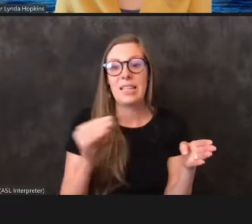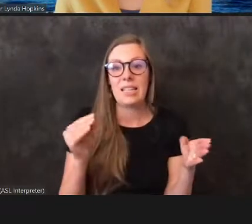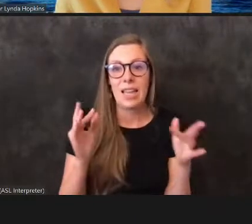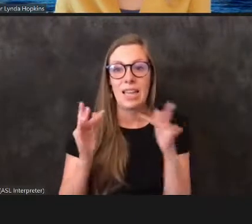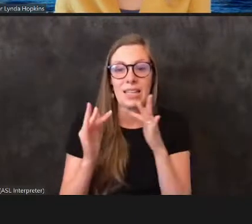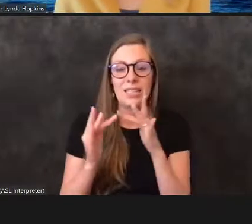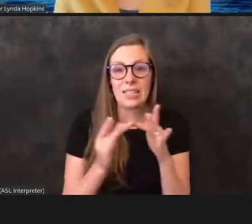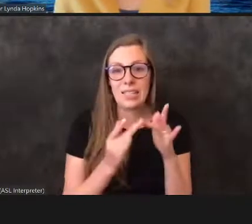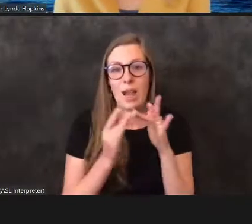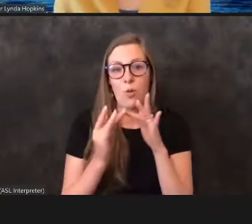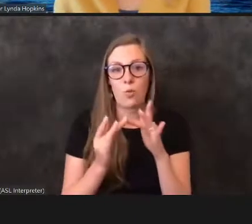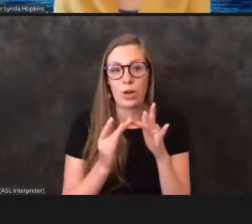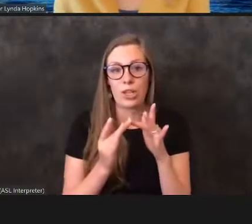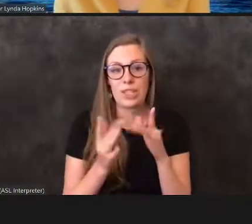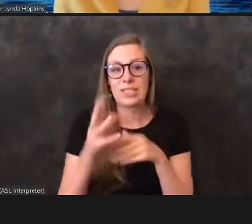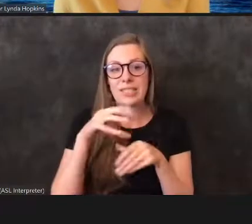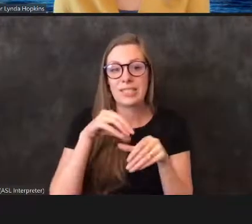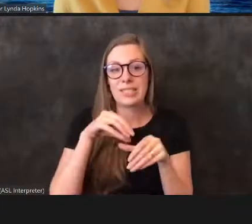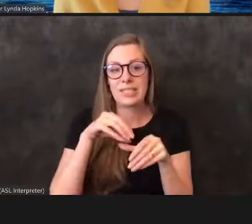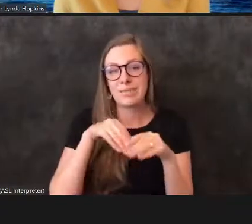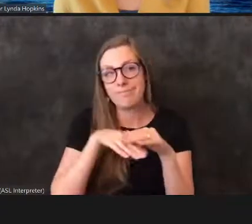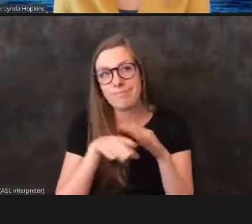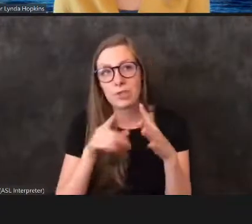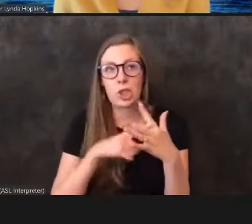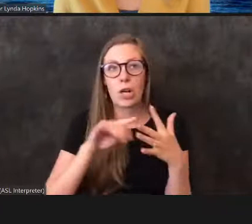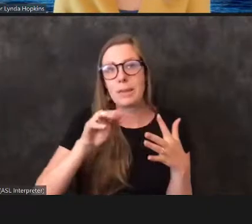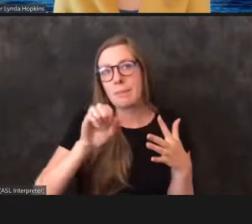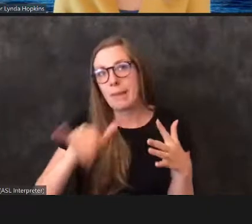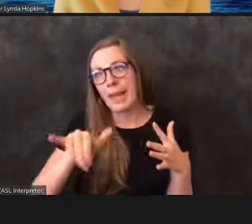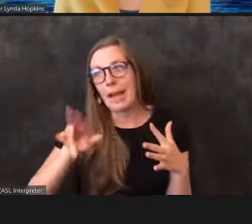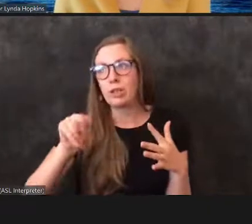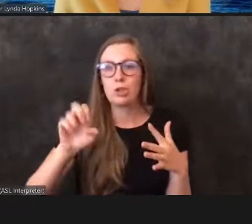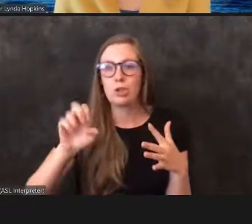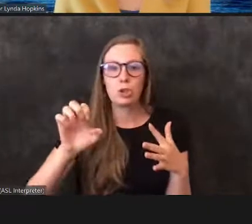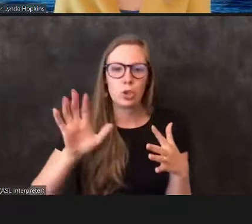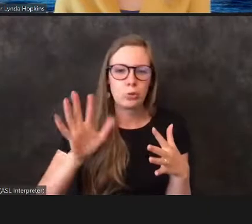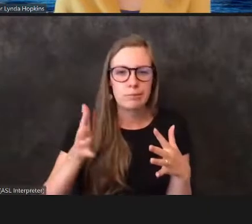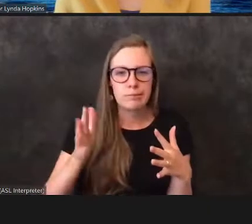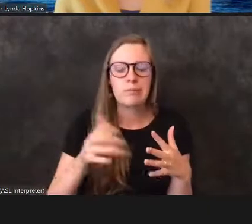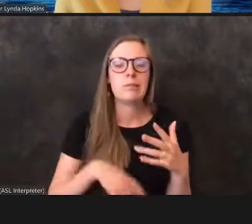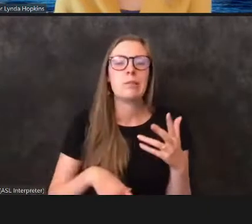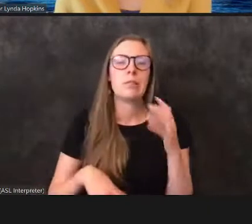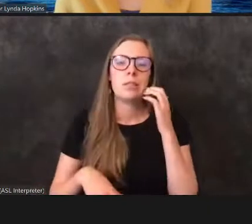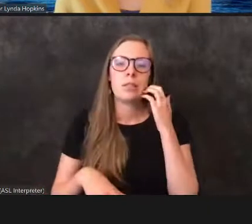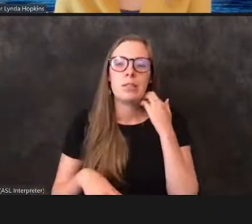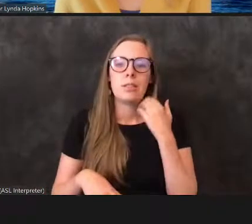las redes dentro de mayo de tal vez en mayo y junio.